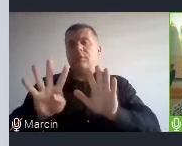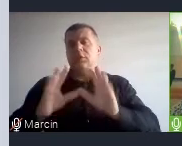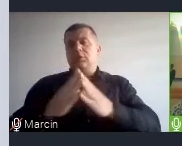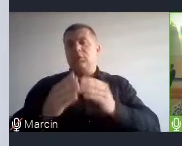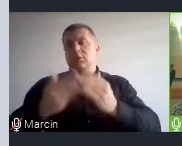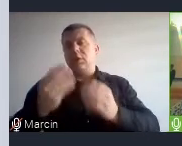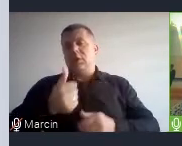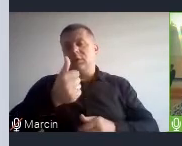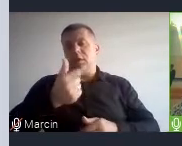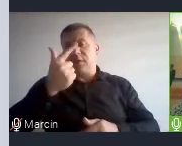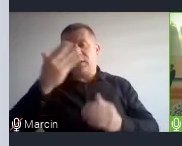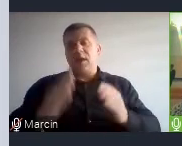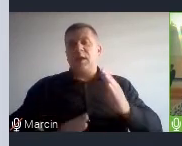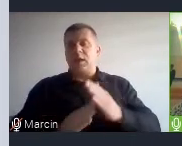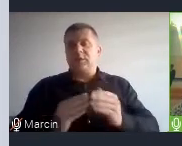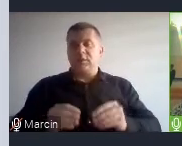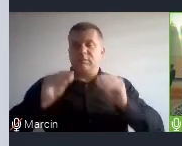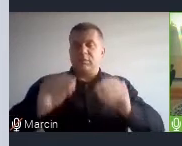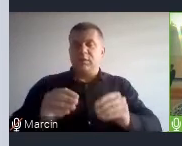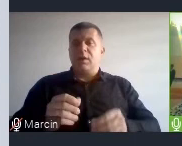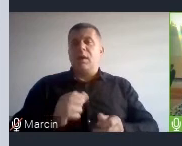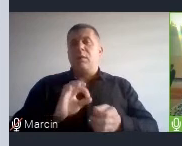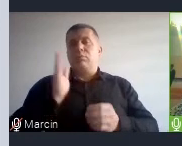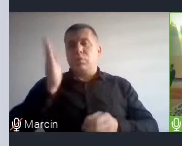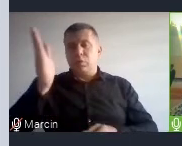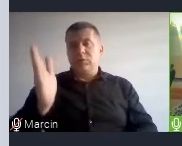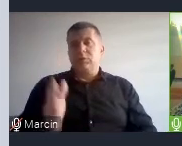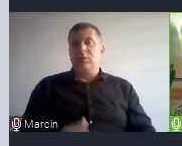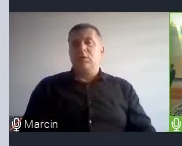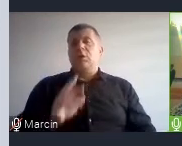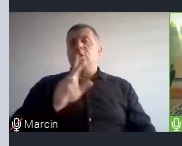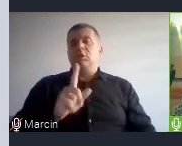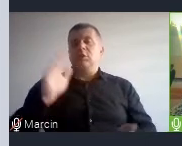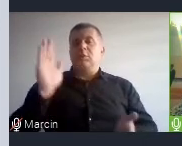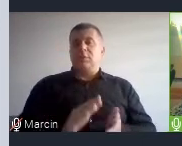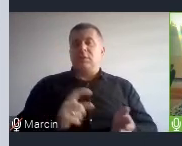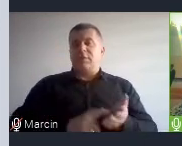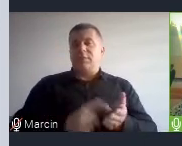czyli dzień, dwa, trzy czy kilkanaście nawet dni później niż ten wymagany minimalny termin.